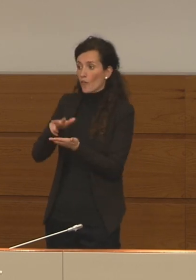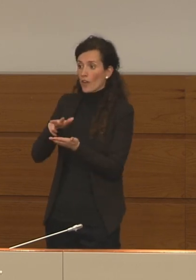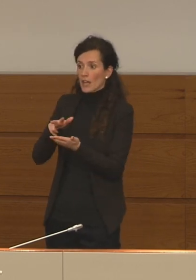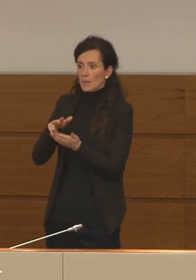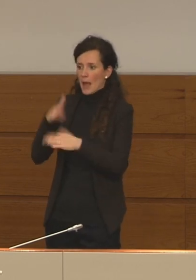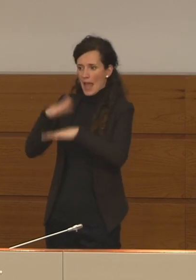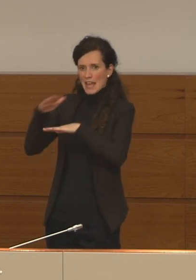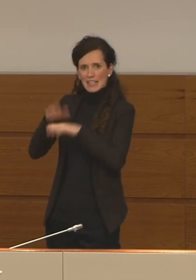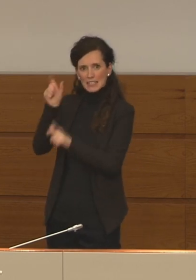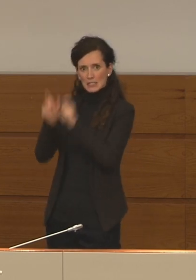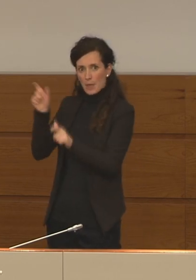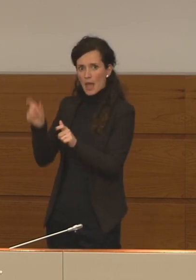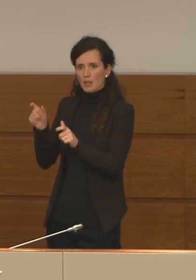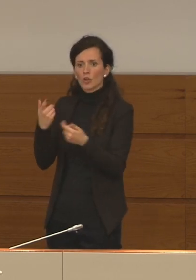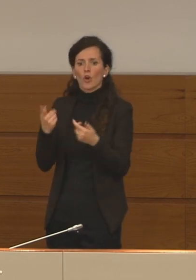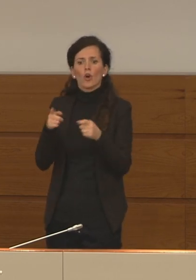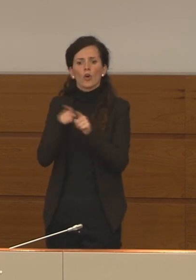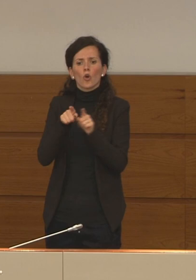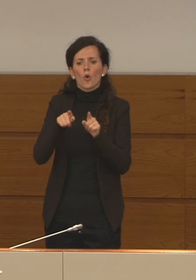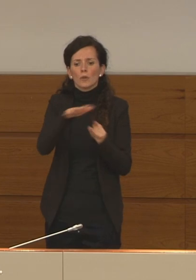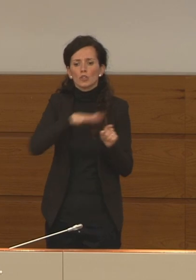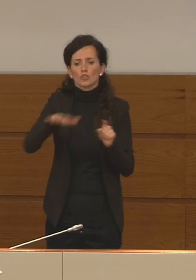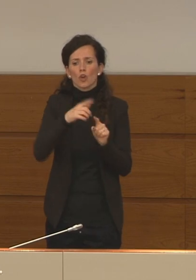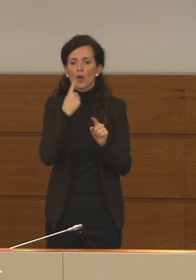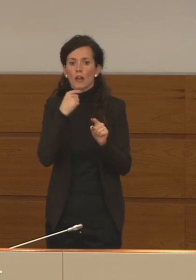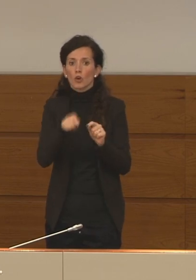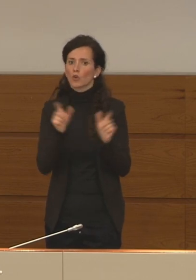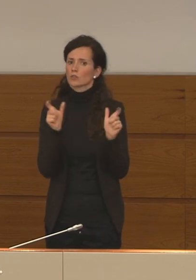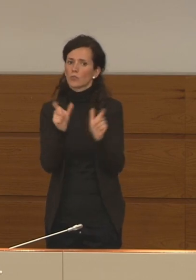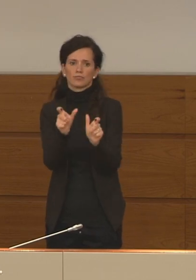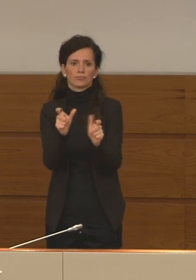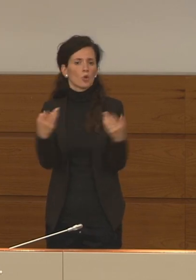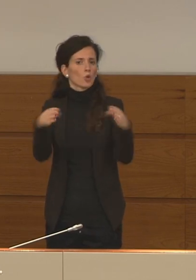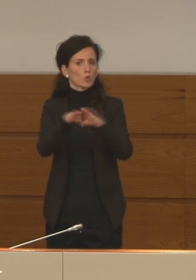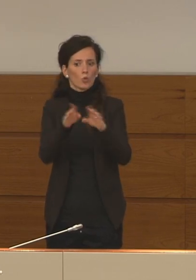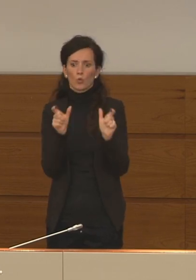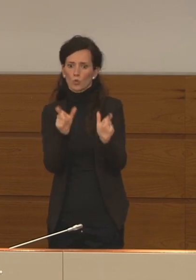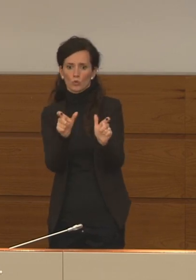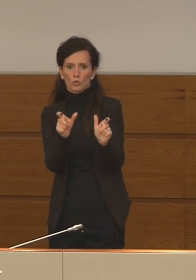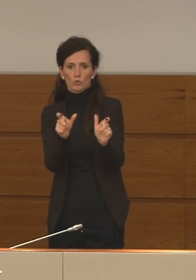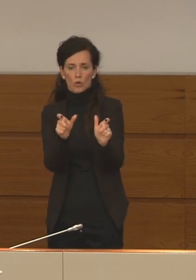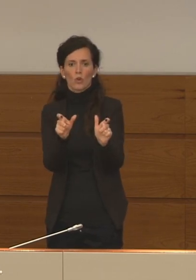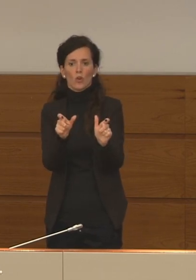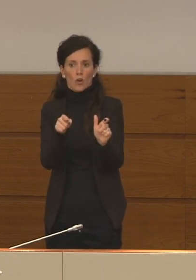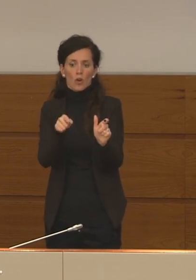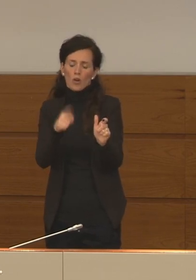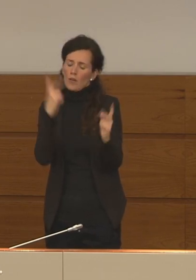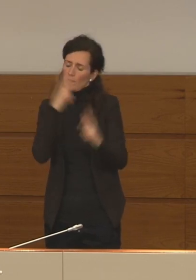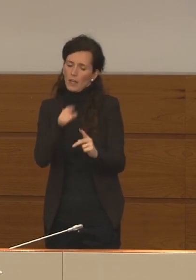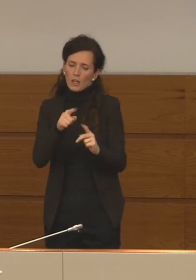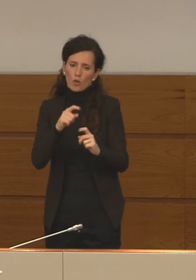rosse dove è stato fatto un contenimento positivo in termini di risultati ma